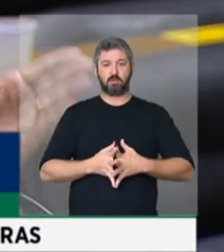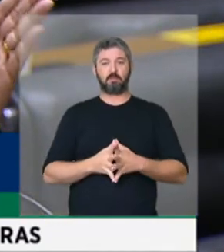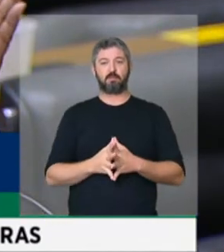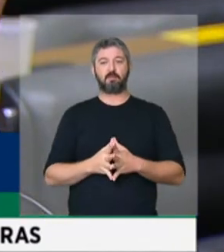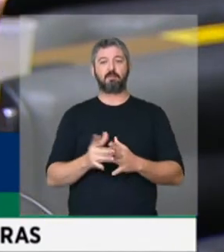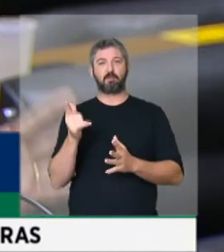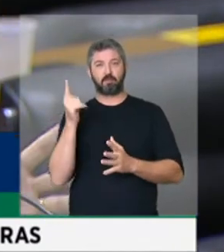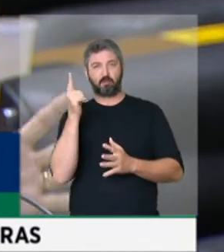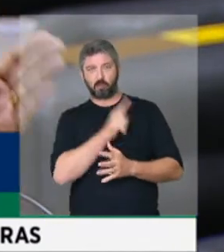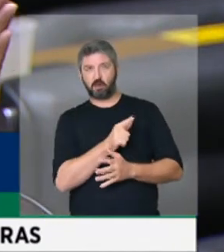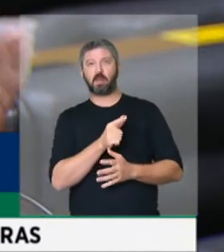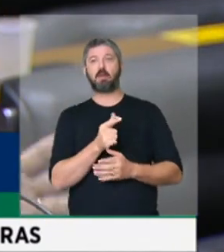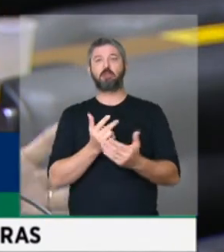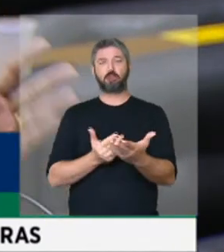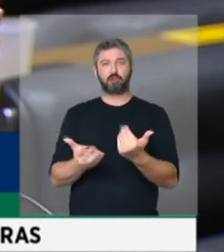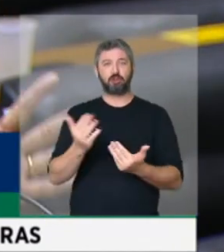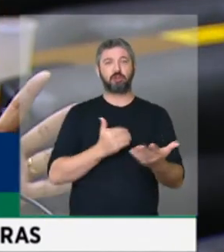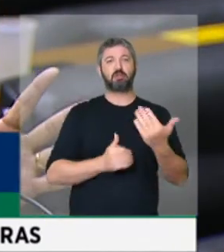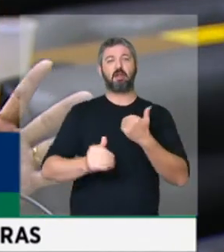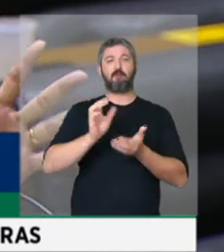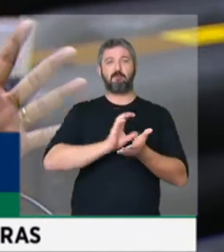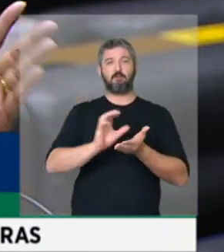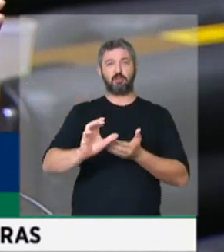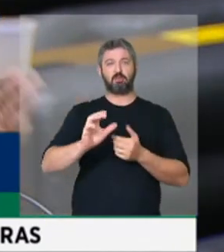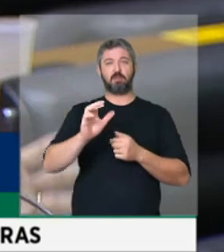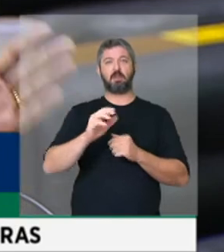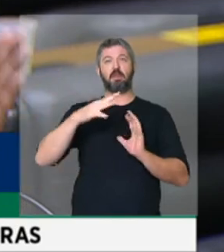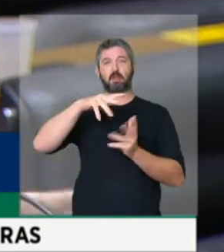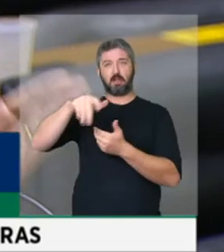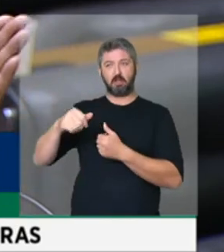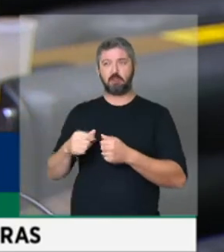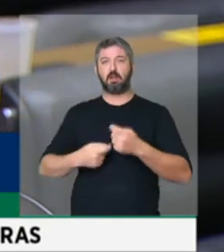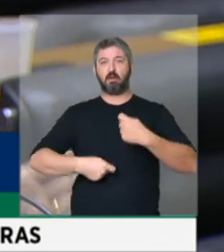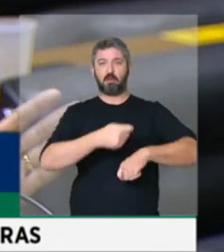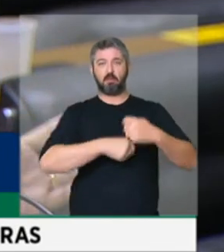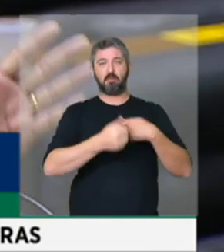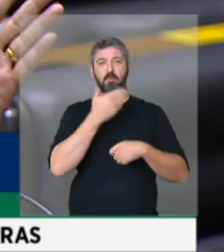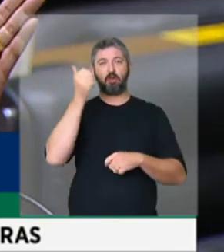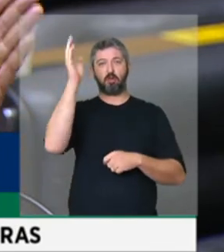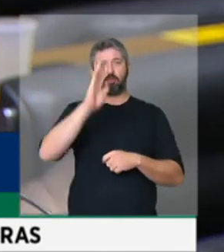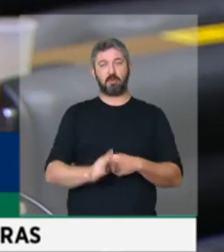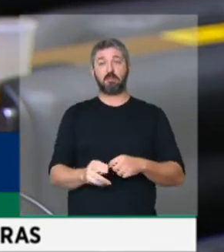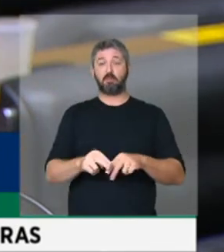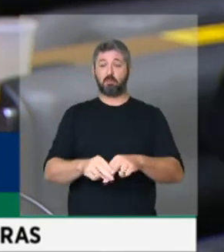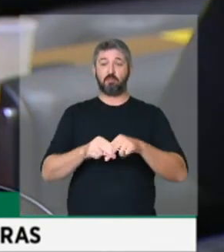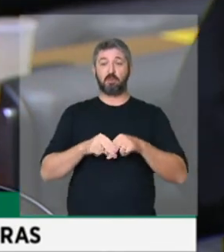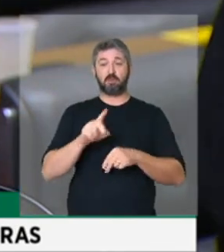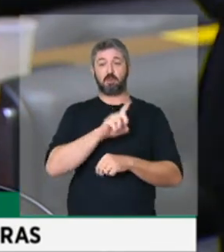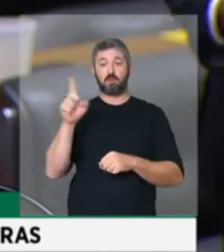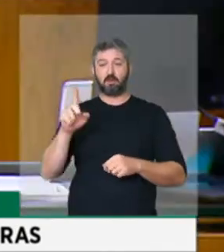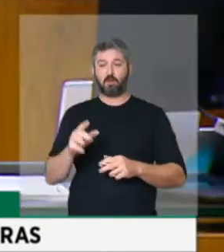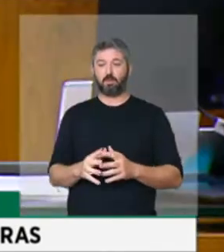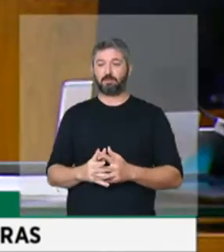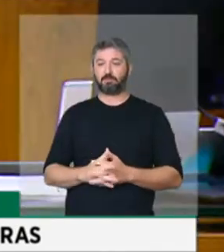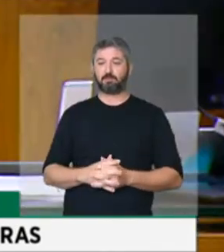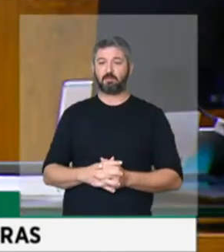IMPORTANTE PARA QUE NÓS POSSAMOS ATRAIR INVESTIDORES INTERNACIONAIS E MOVIMENTAR A ECONOMIA BRASILEIRA. POR ISSO É NÃO. -- [PRESIDENTE]: COMO